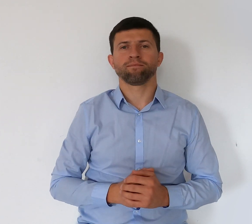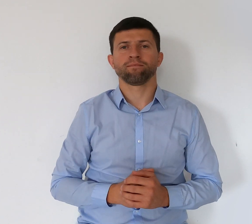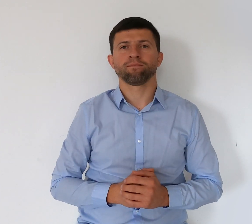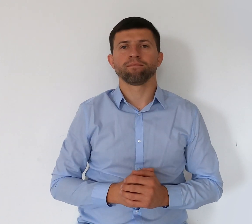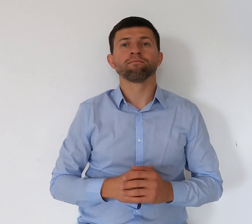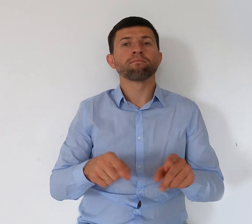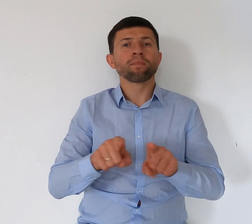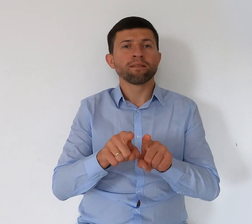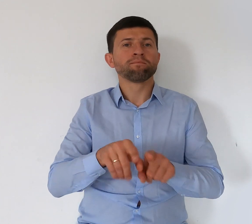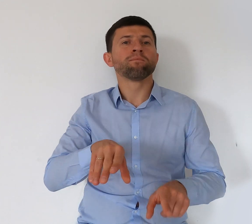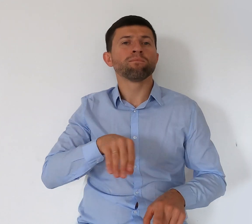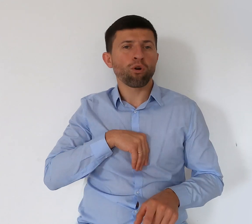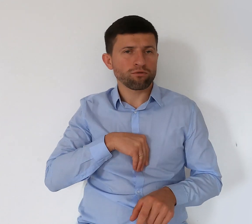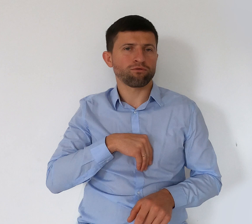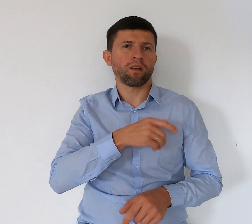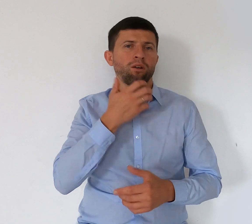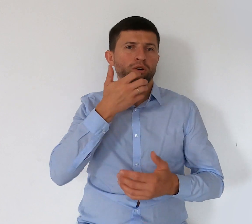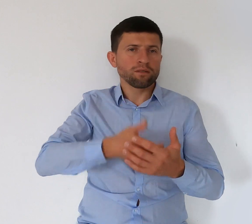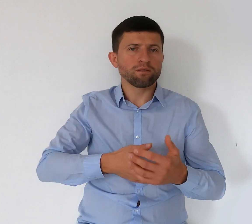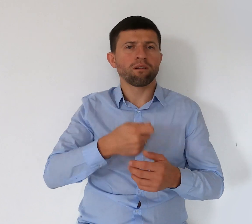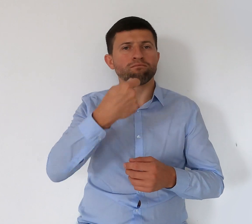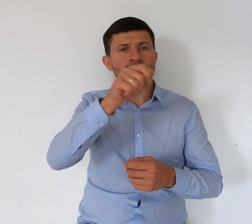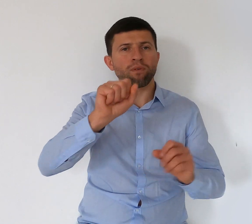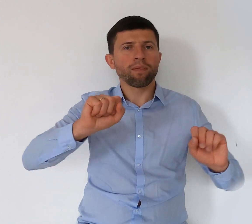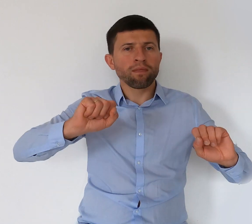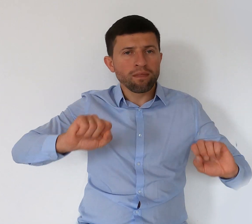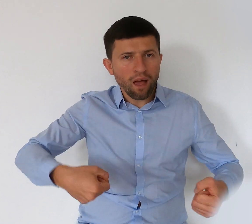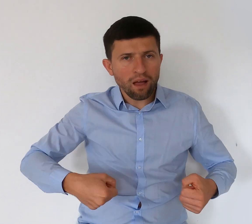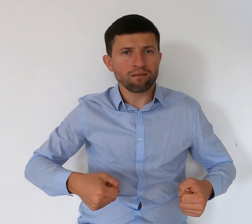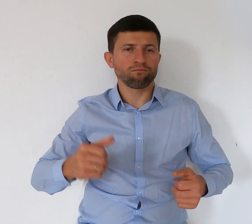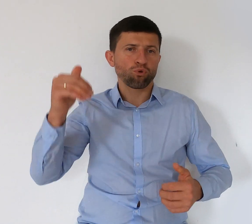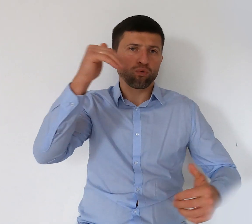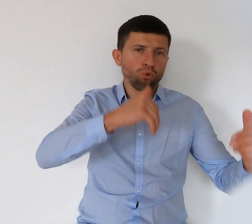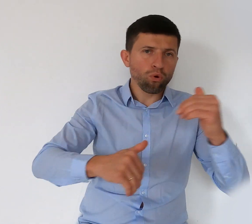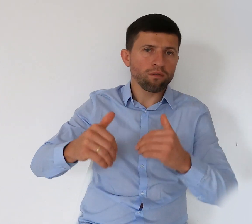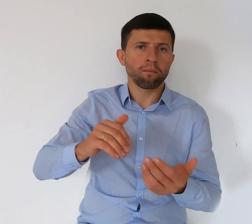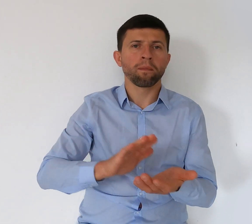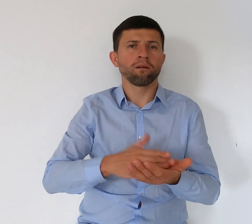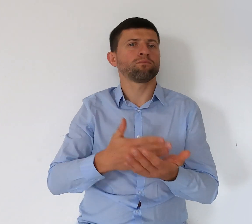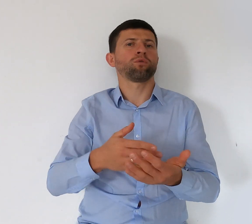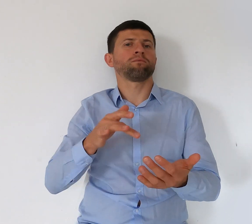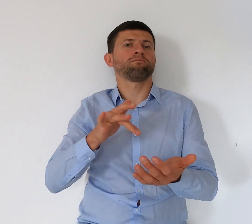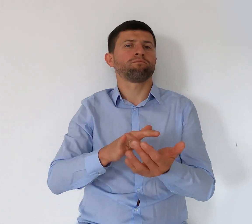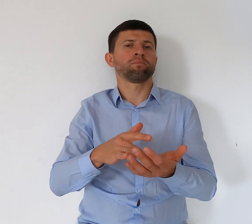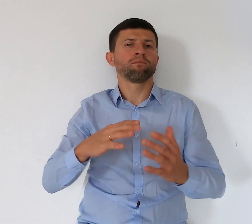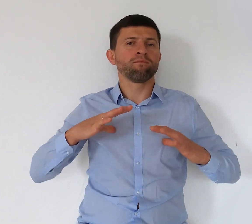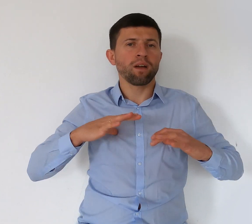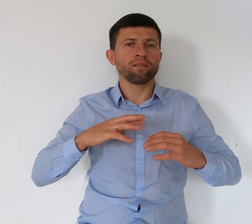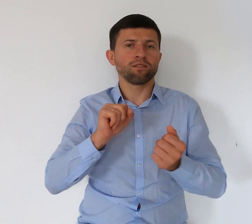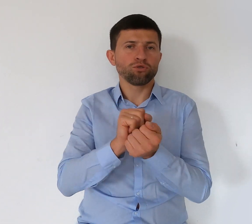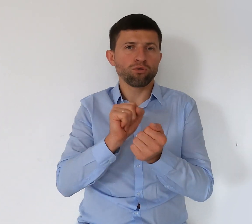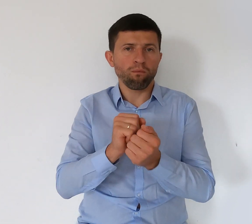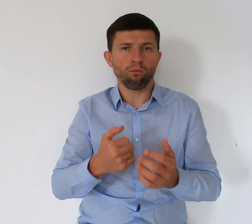Bon można również wykorzystać na narty w góry np. w ferie zimowe.